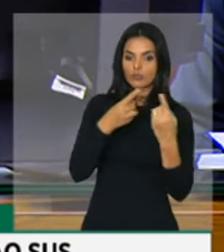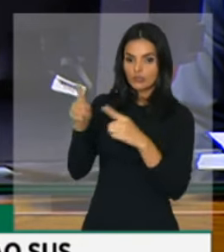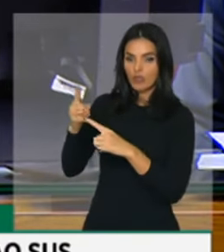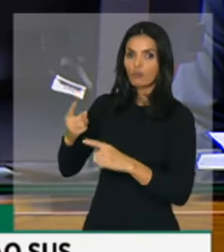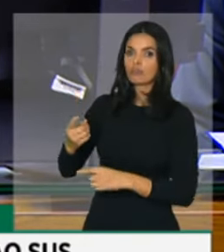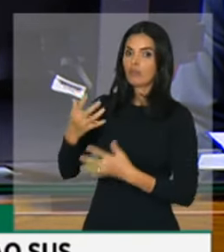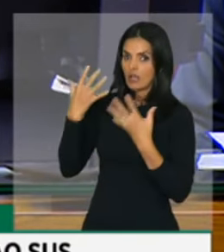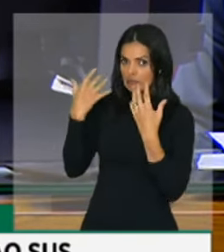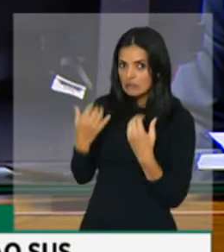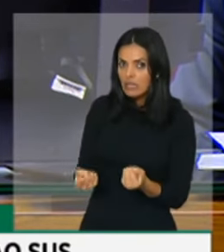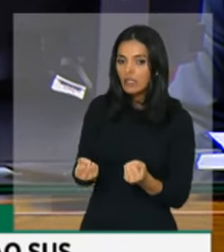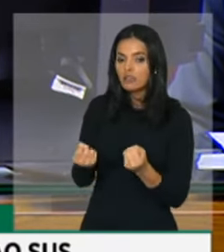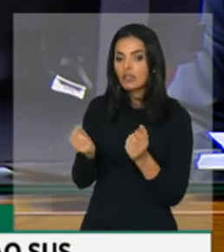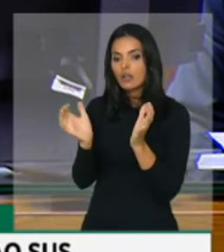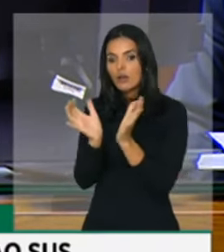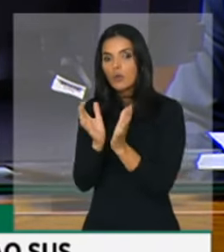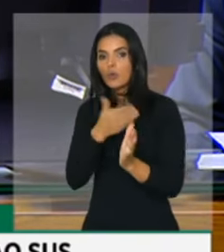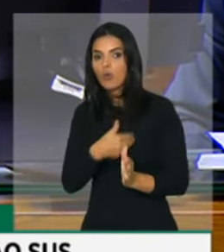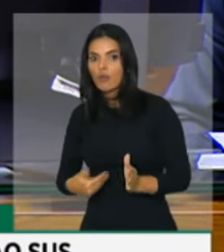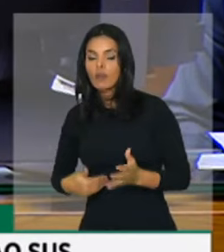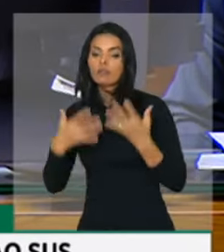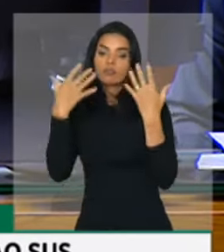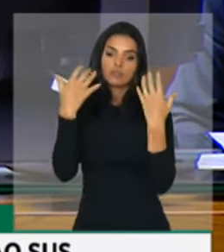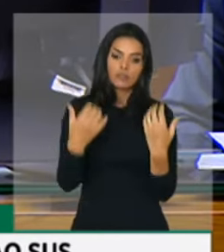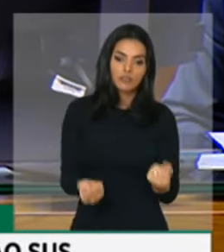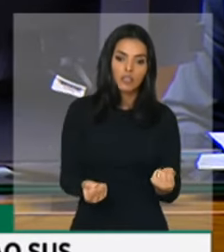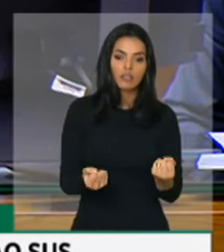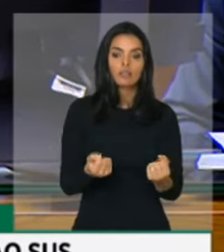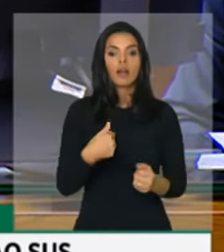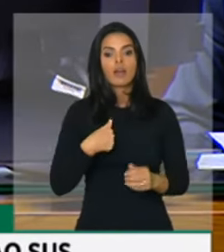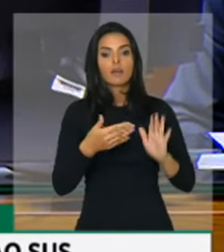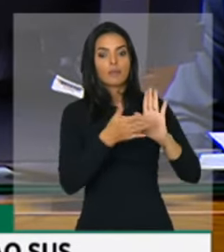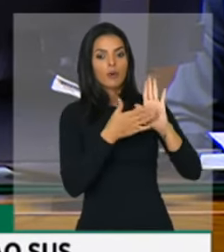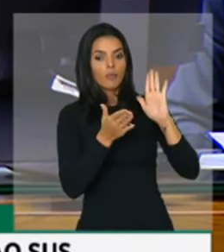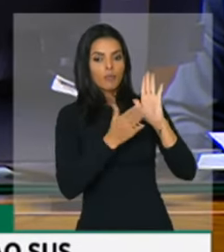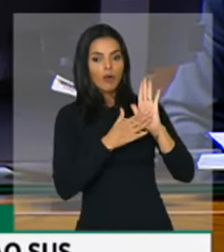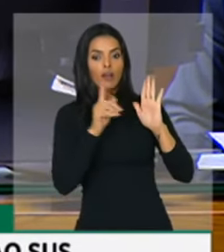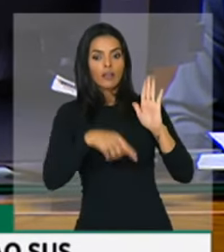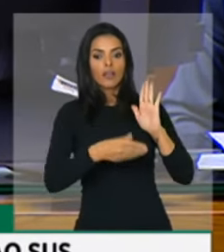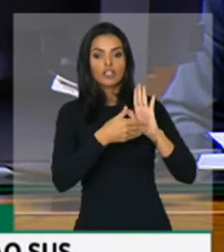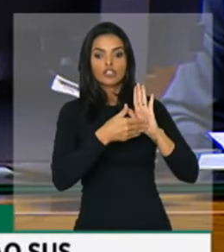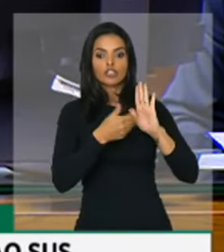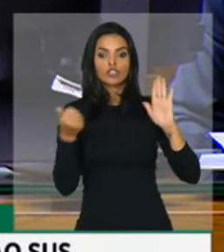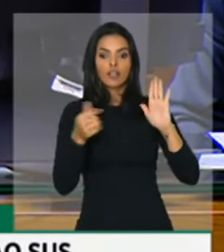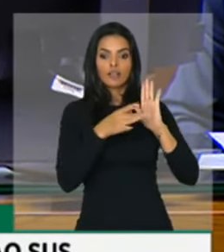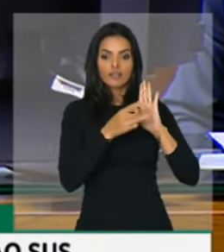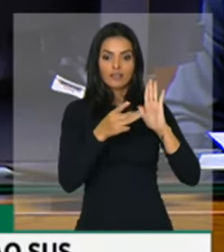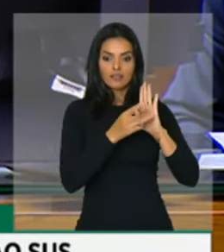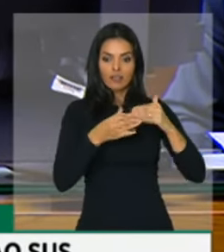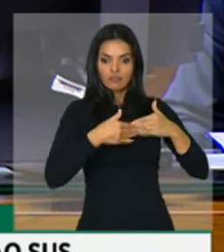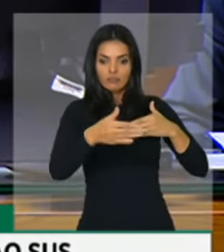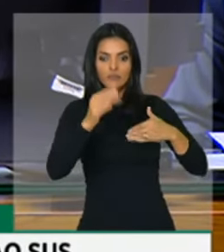SENHOR VEM COM UMA OUTRA PROPOSTA QUE EU VOU FAZER AQUI DE ACORDO, QUE É RETIRAR O RESTO DOS DESTAQUES, QUE É RESOLVER ESSE TEXTO E ENCERRAR